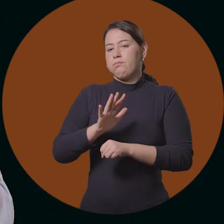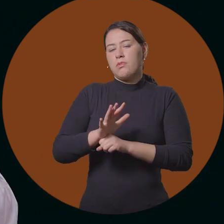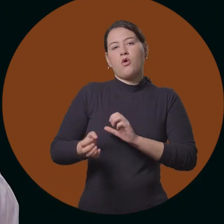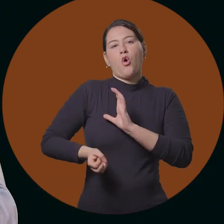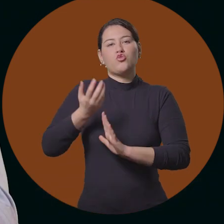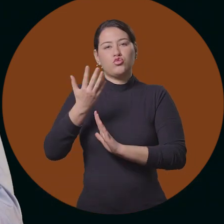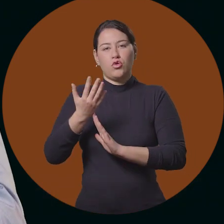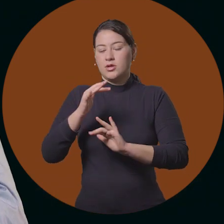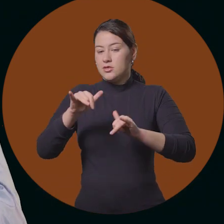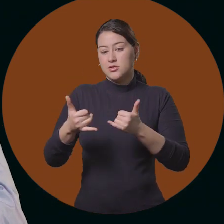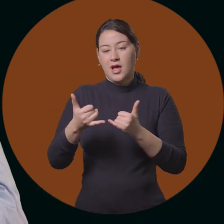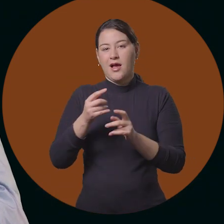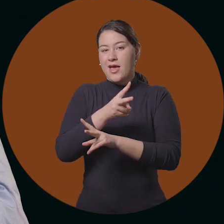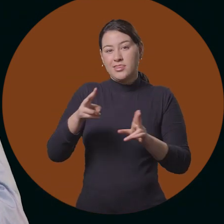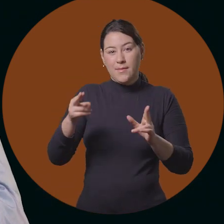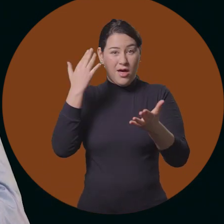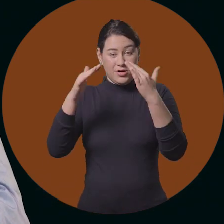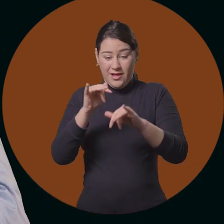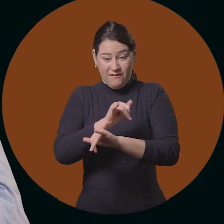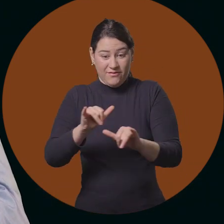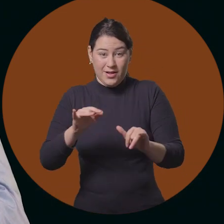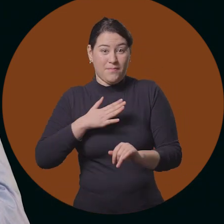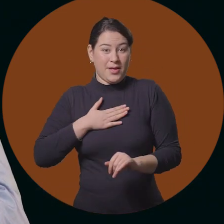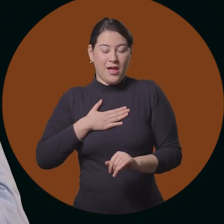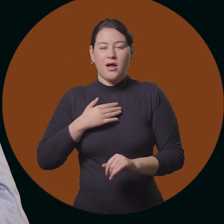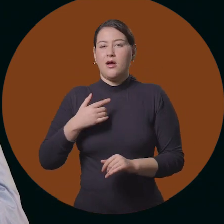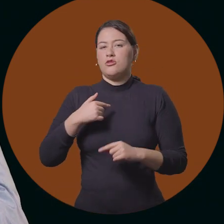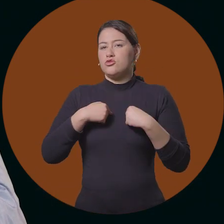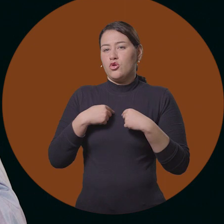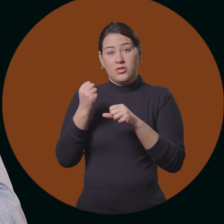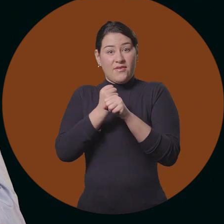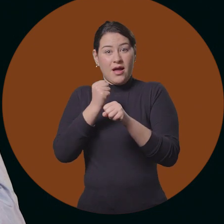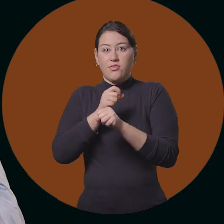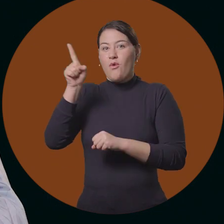Ya en el final de mi adolescencia. Yo estaba, digamos, trabajando en Buenos Aires.